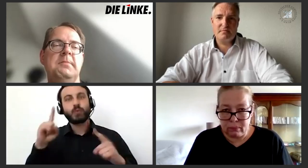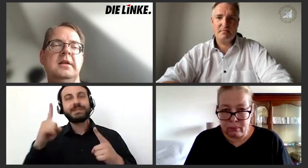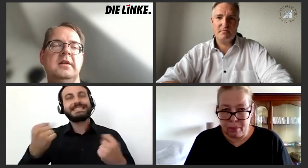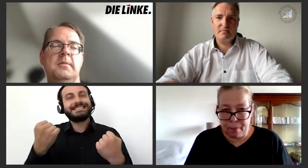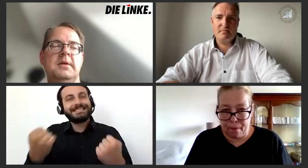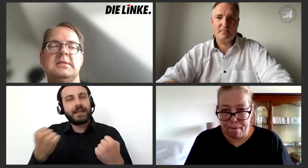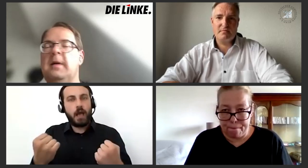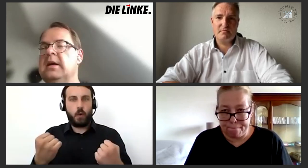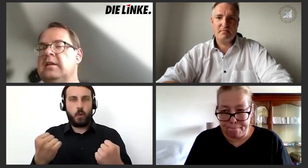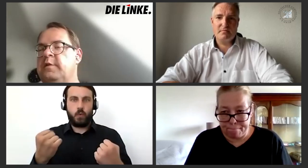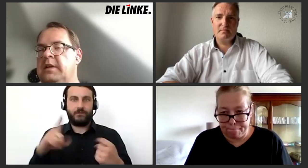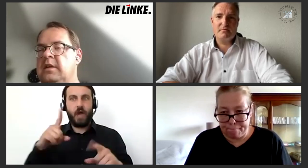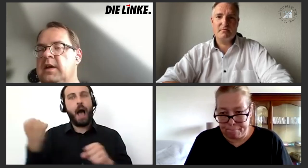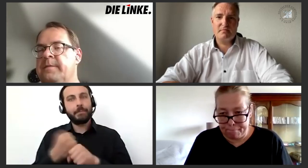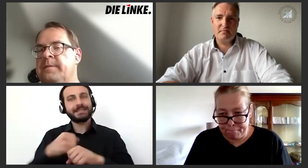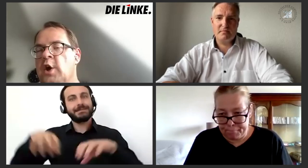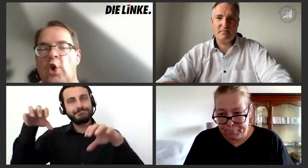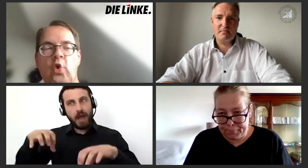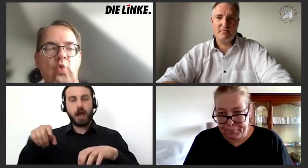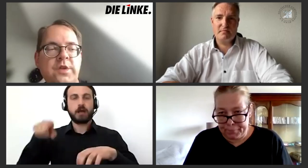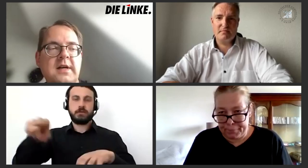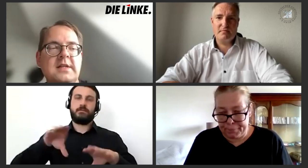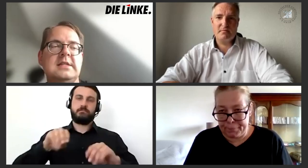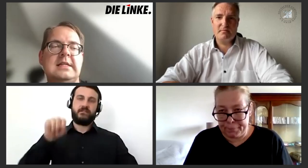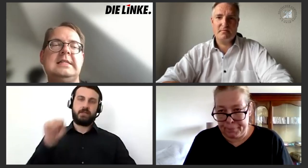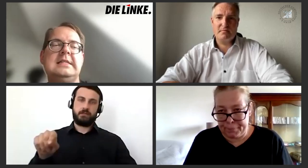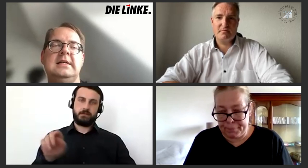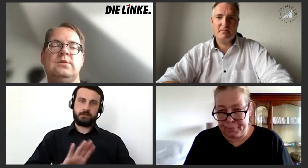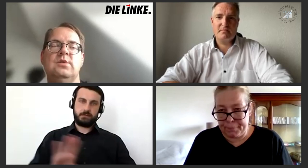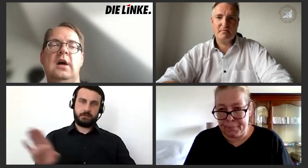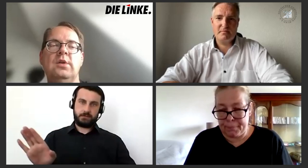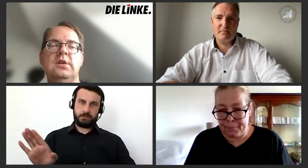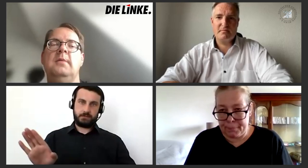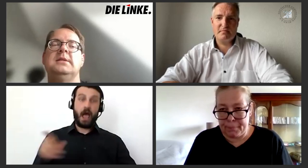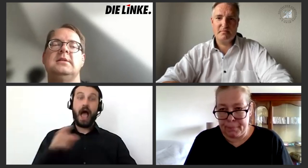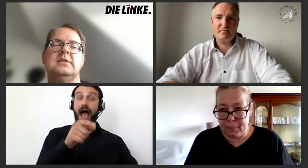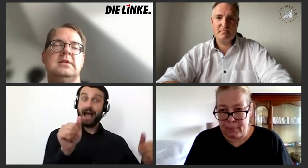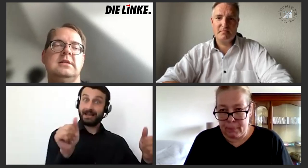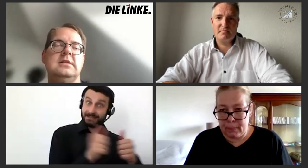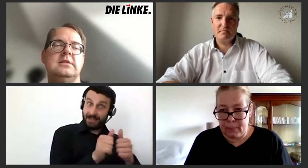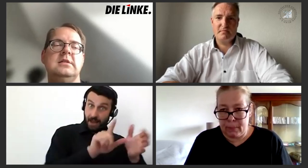Bedingungen auf dem allgemeinen Arbeitsmarkt verwendet werden und Assistenzleistungen,